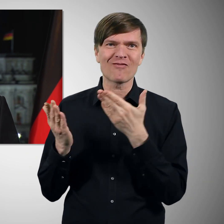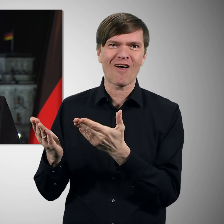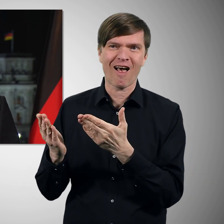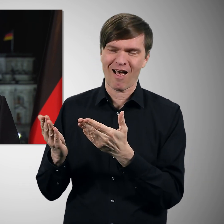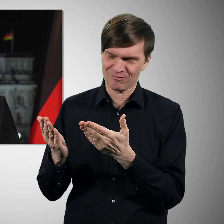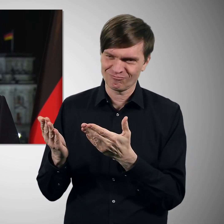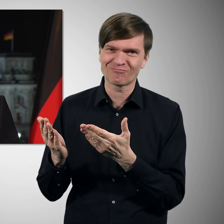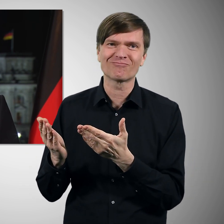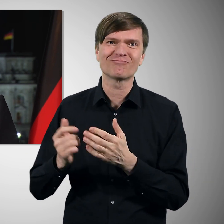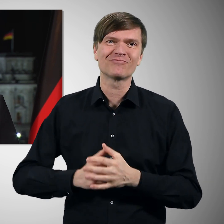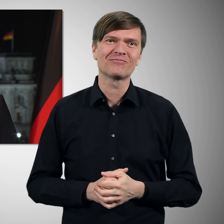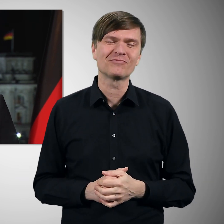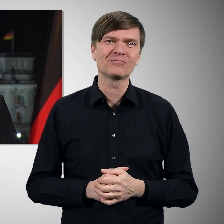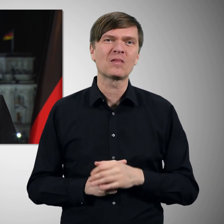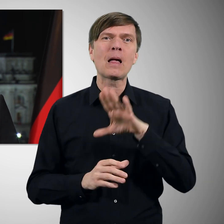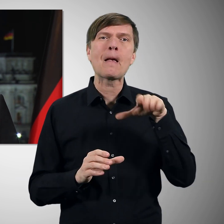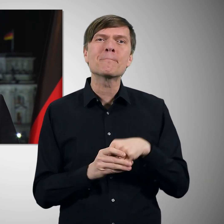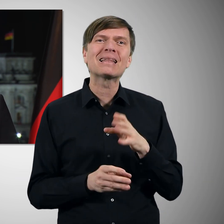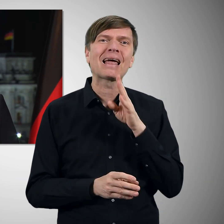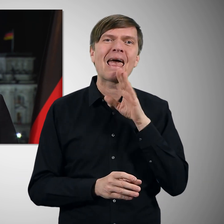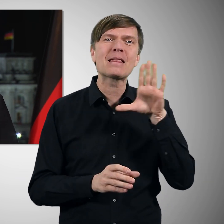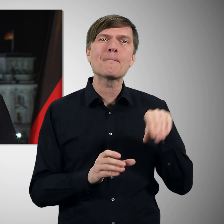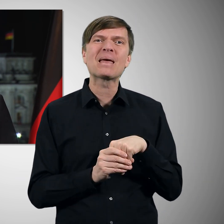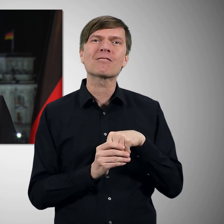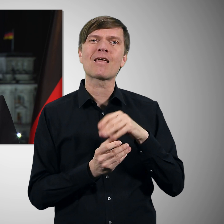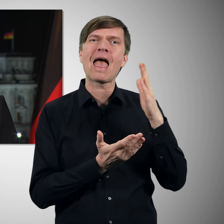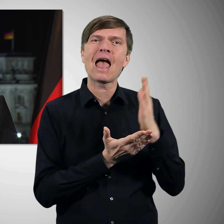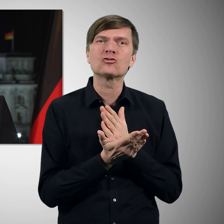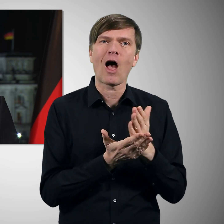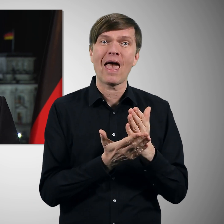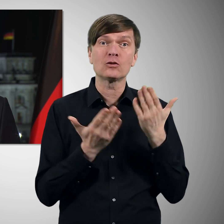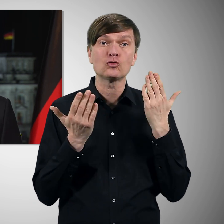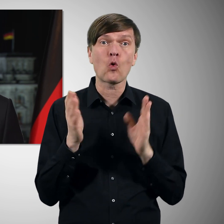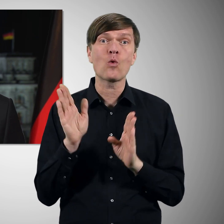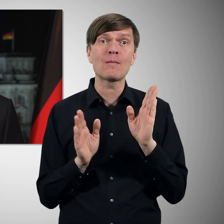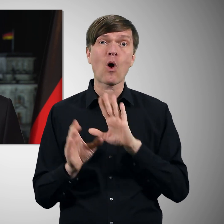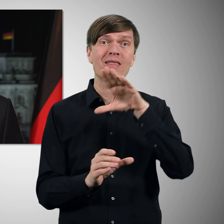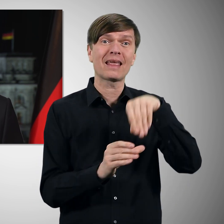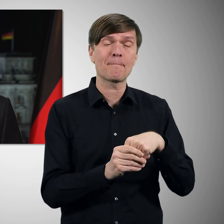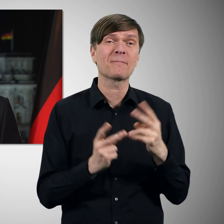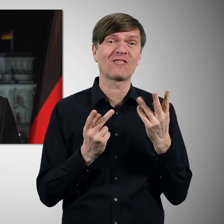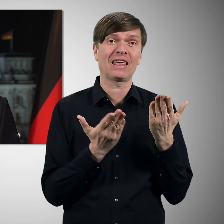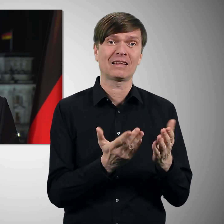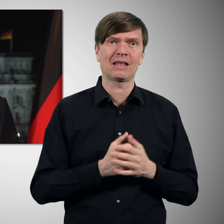Mitzureden und mitzuentscheiden – das ist ein kostbares Gut. Diskussionen über den richtigen Weg gehören dazu.